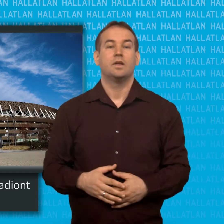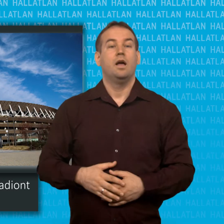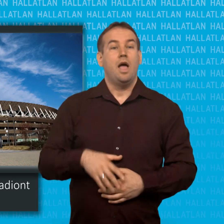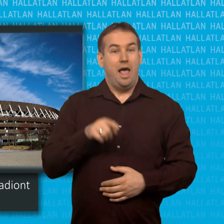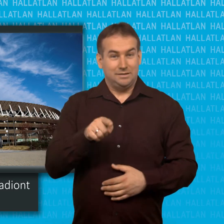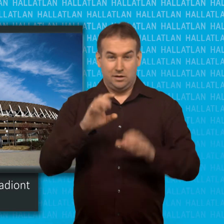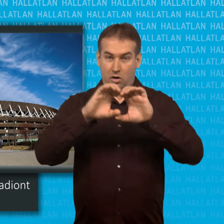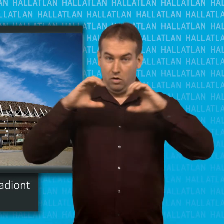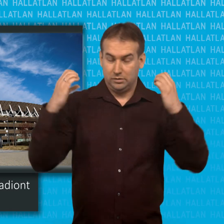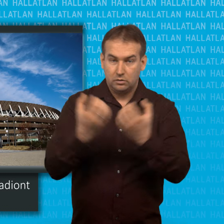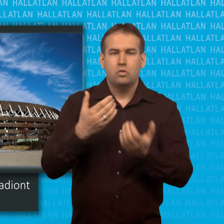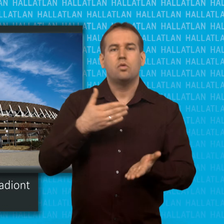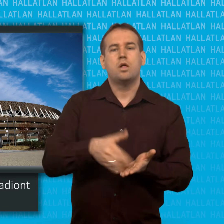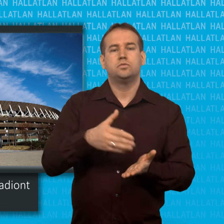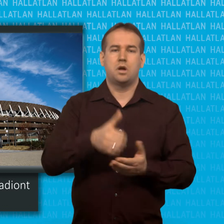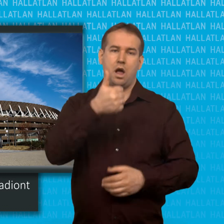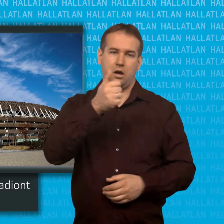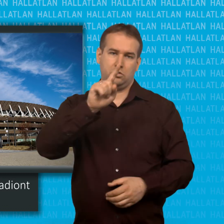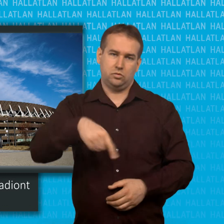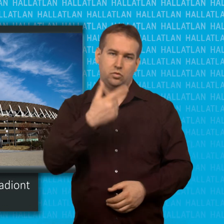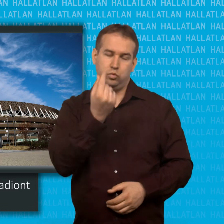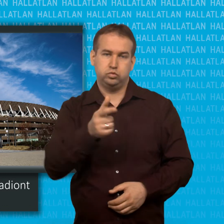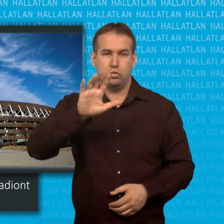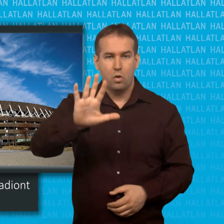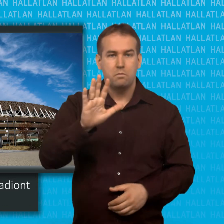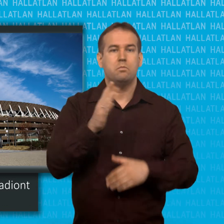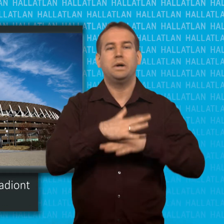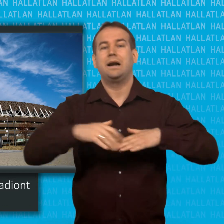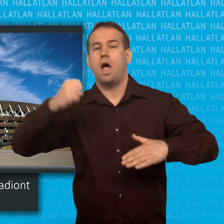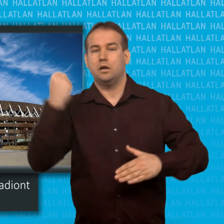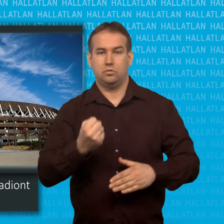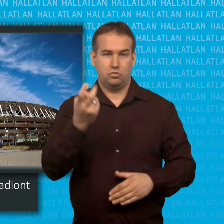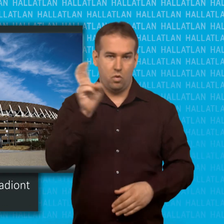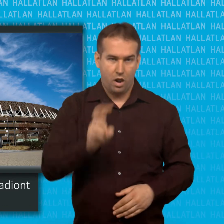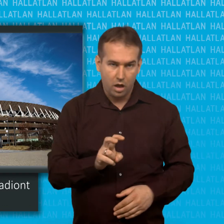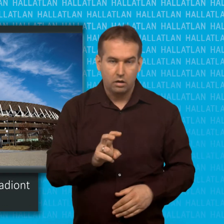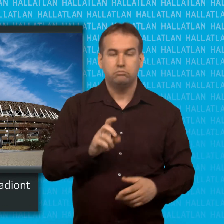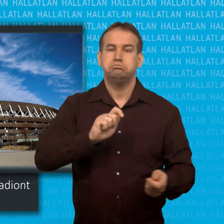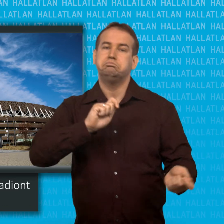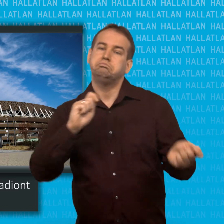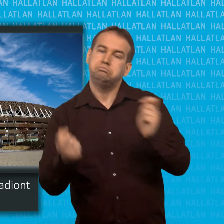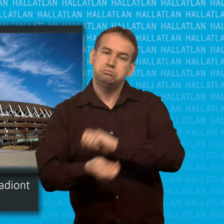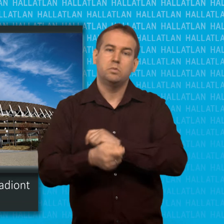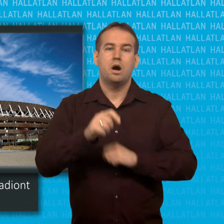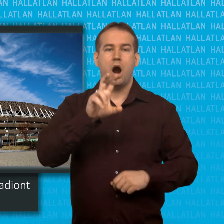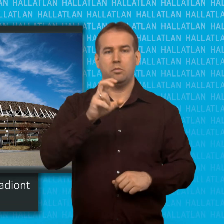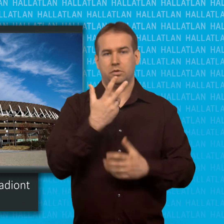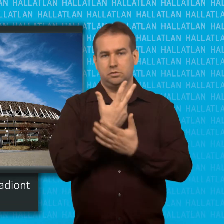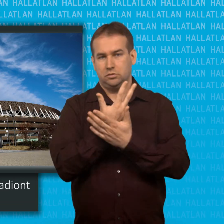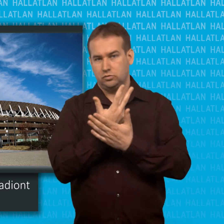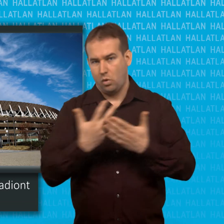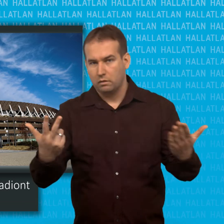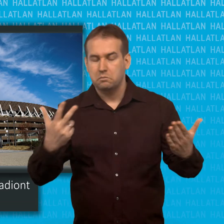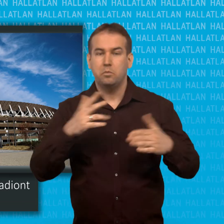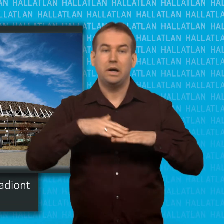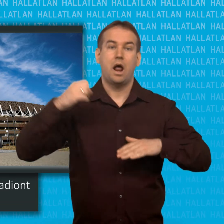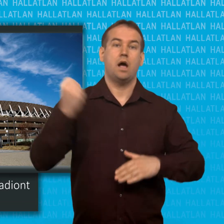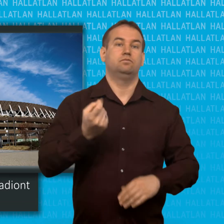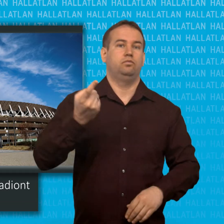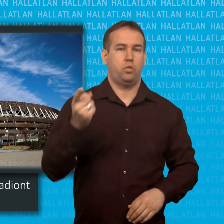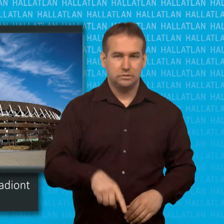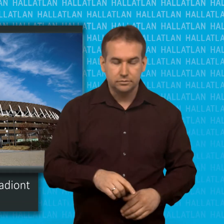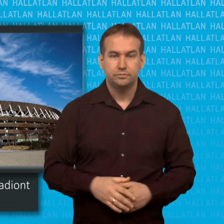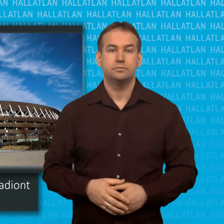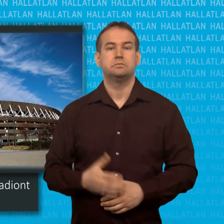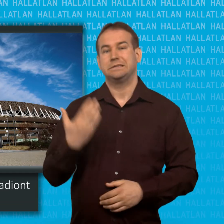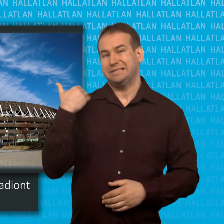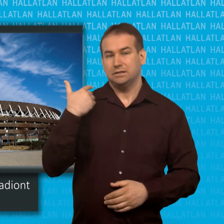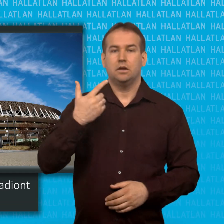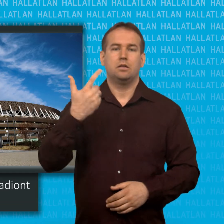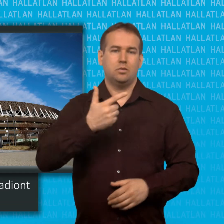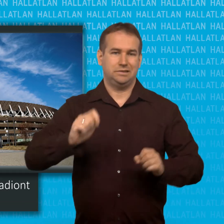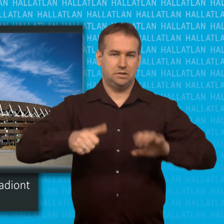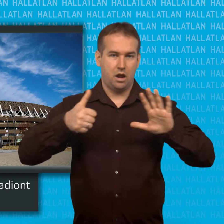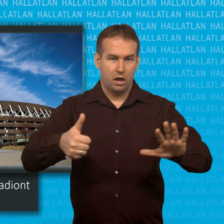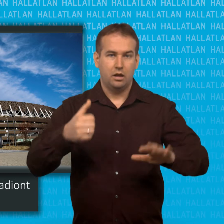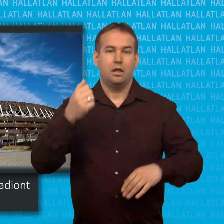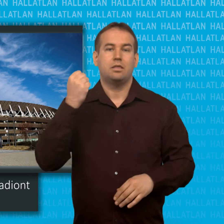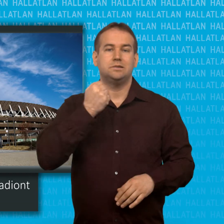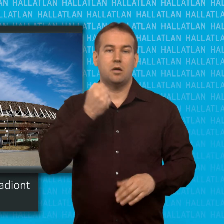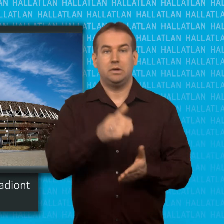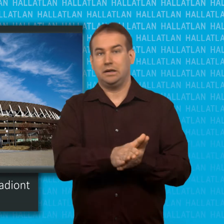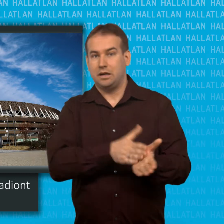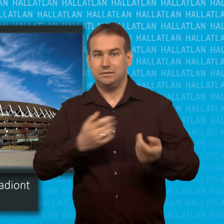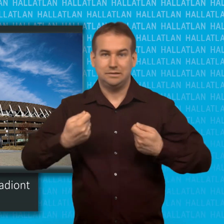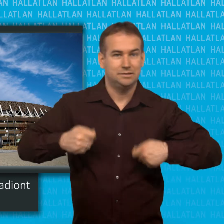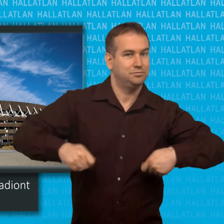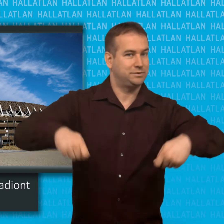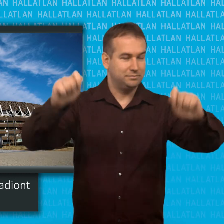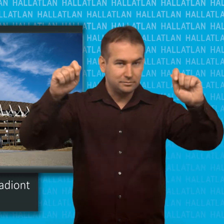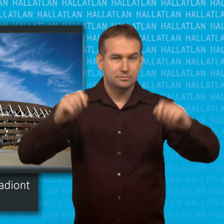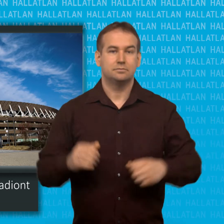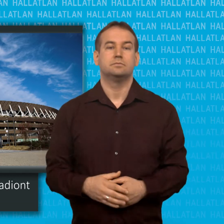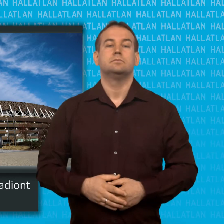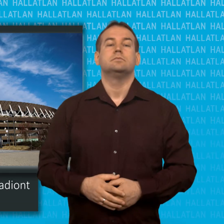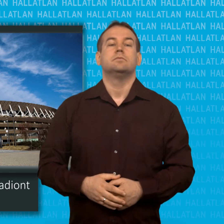Az 1,25 milliárd dolláros (380 milliárd forint) stadionban – melyet 2016 decemberében kezdtek el építeni –